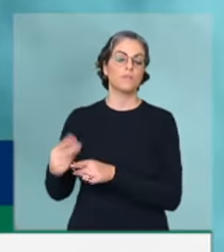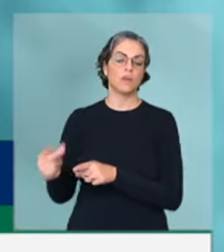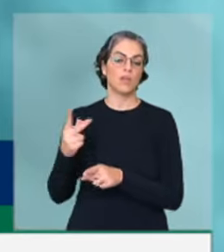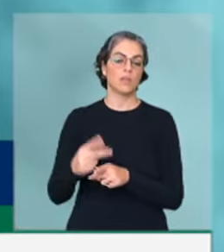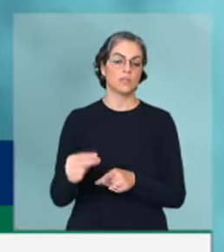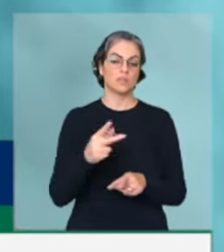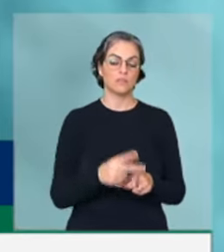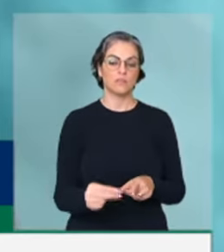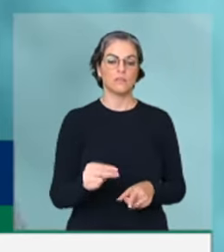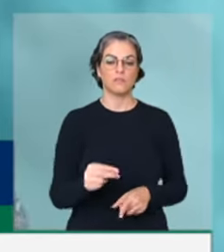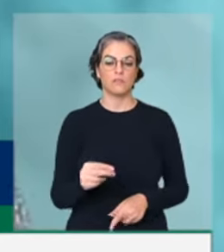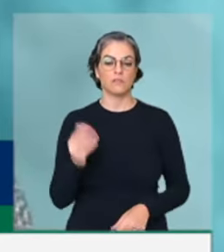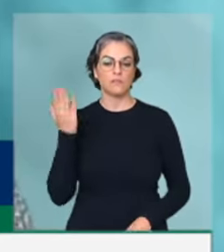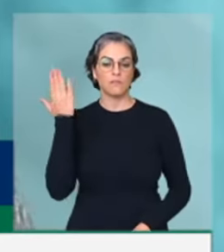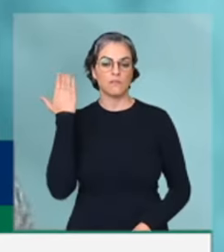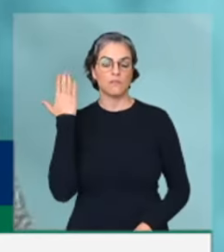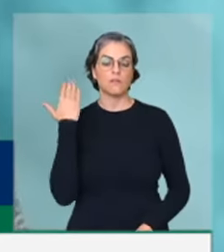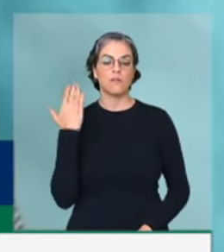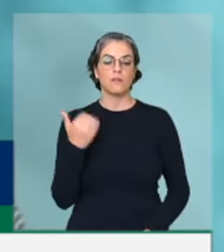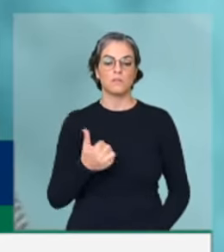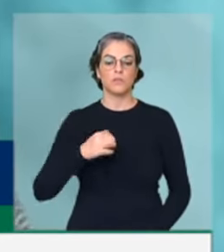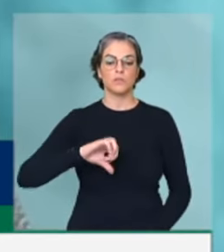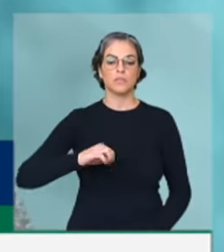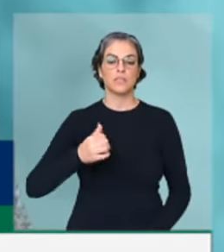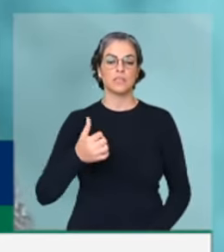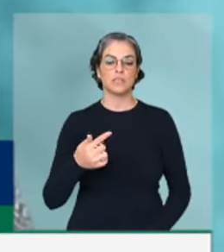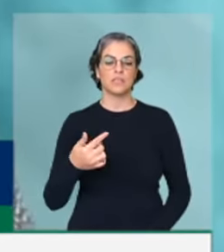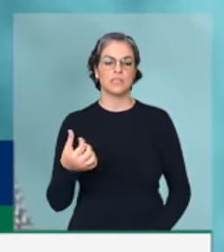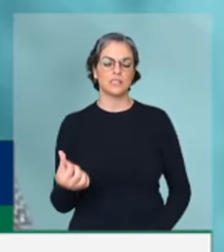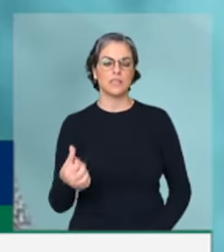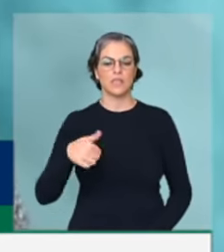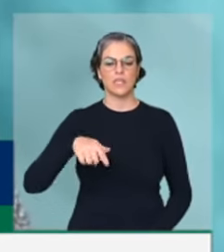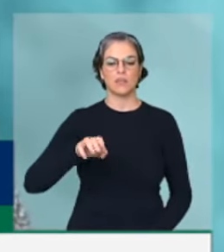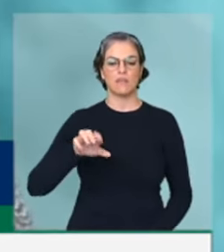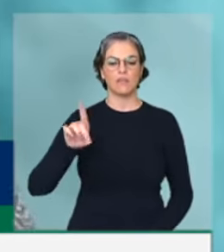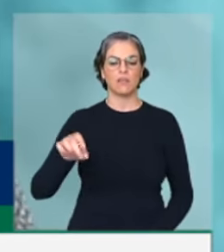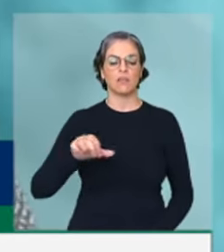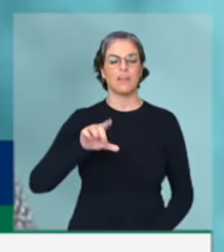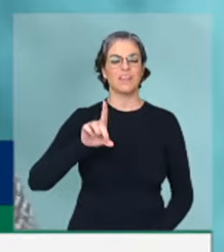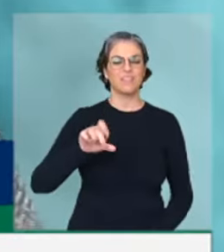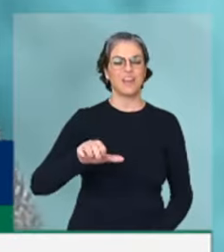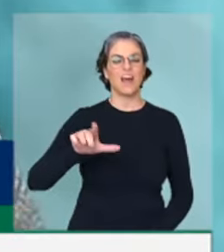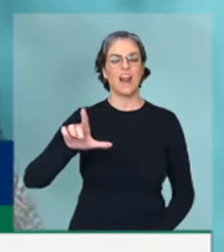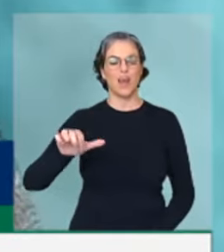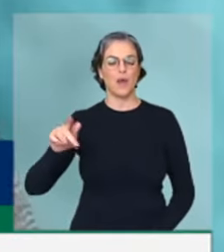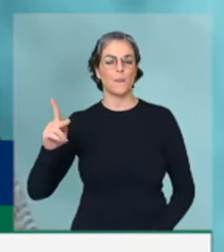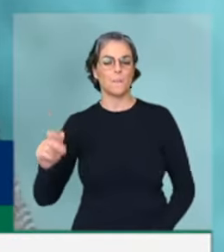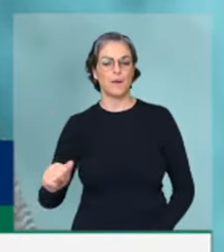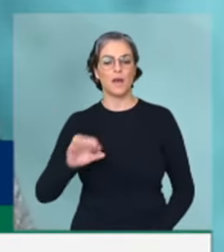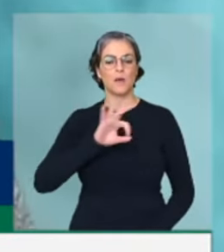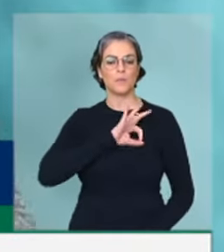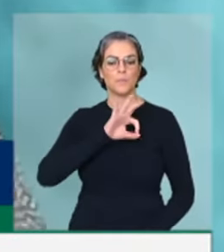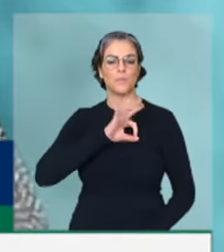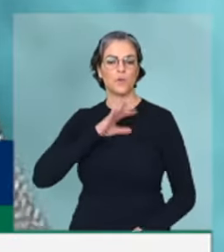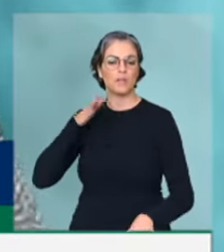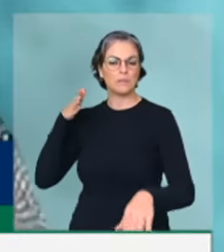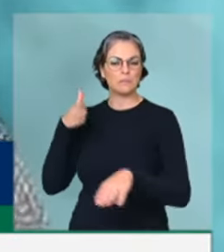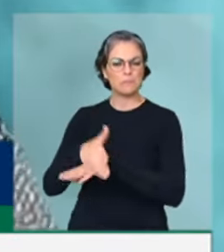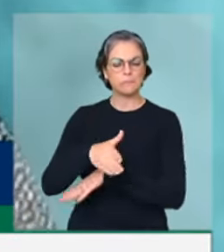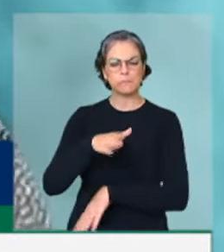REUNIÃO DO COMITÊCENTRAL DO PARTIDO INVADIDA PELA POLÍ CIA, PELOS ÓRGÃOS DE SEGURANÇA, ONDE MATARAM... VÁ RIOS... DO PARTIDO, AROLDO